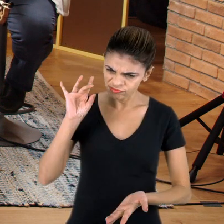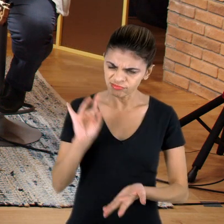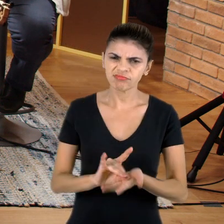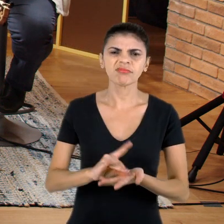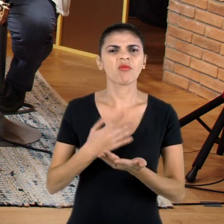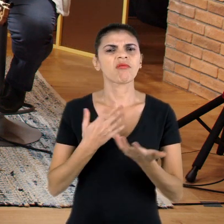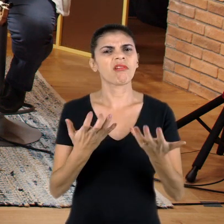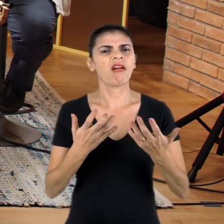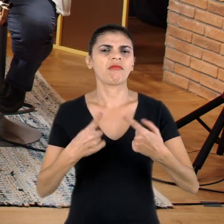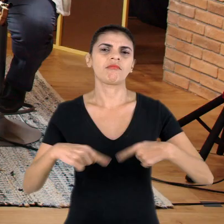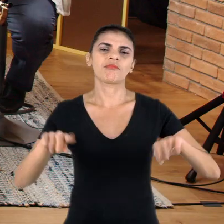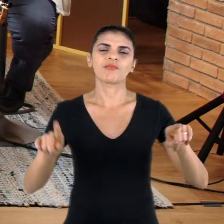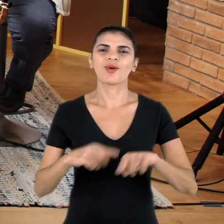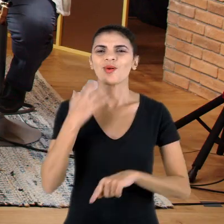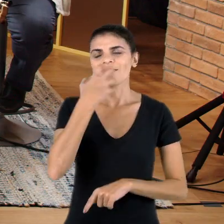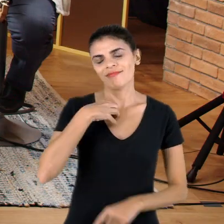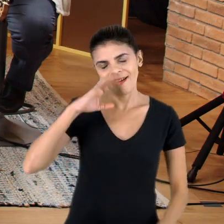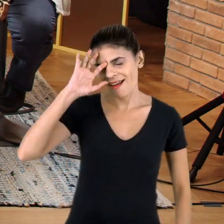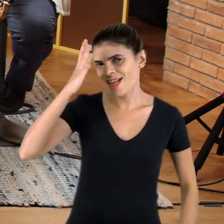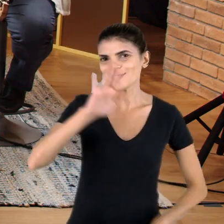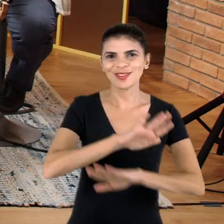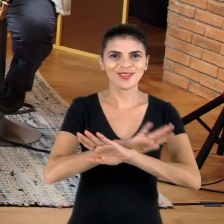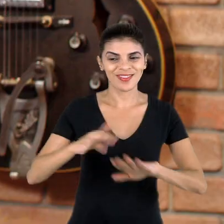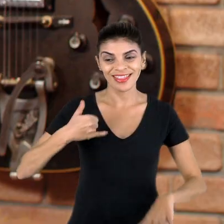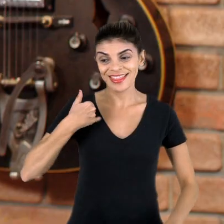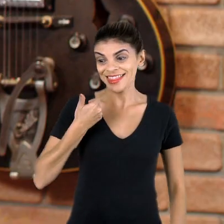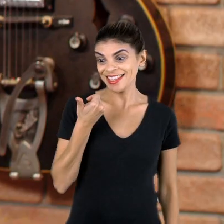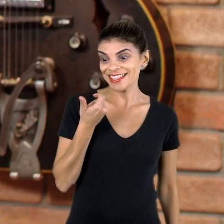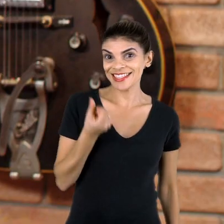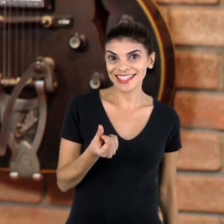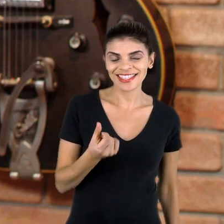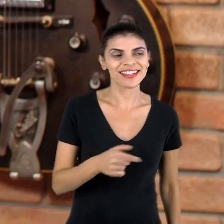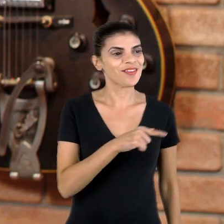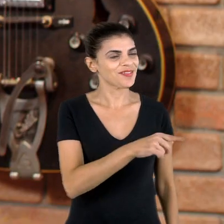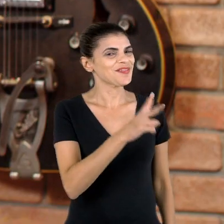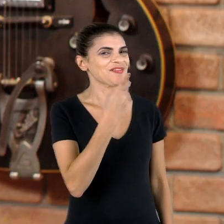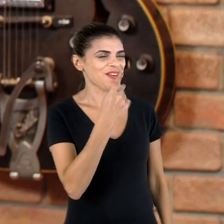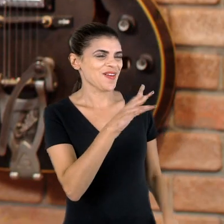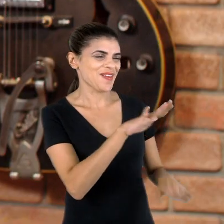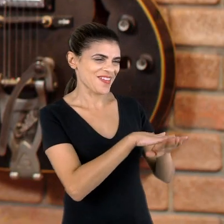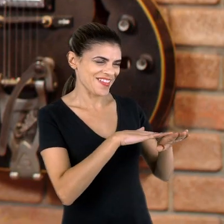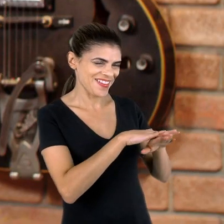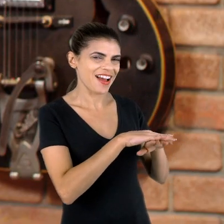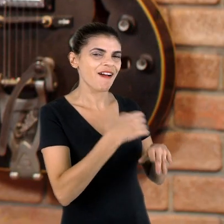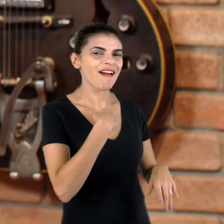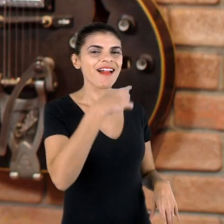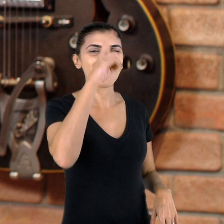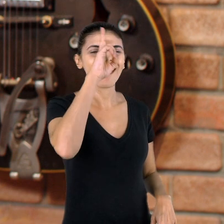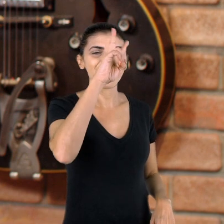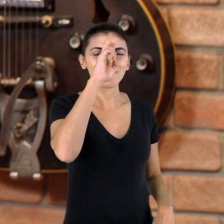Pronto! Aí, resolveu! Com 16 anos! Falando isso, você me lembra uma história do Menescal! Roberto Menescal. Que é ótima!